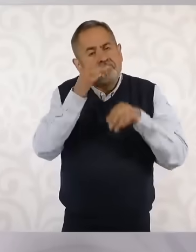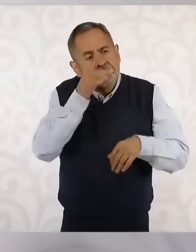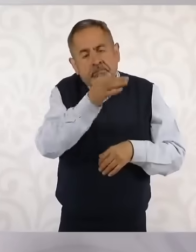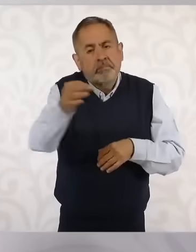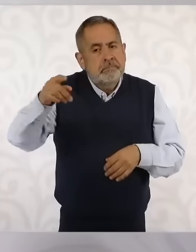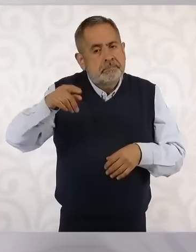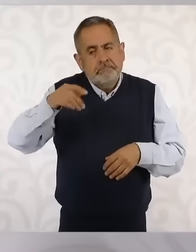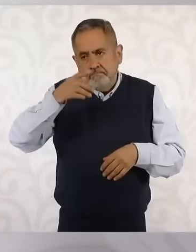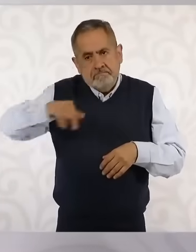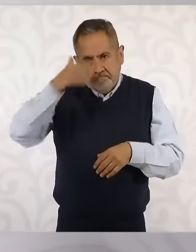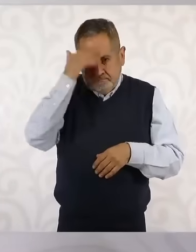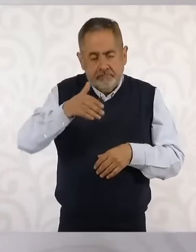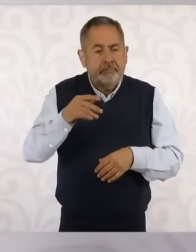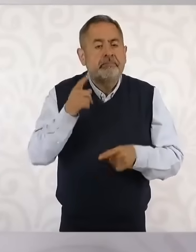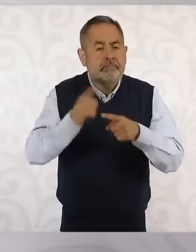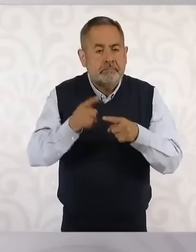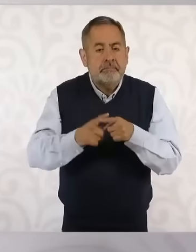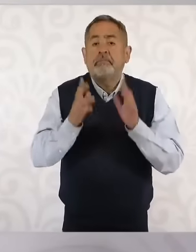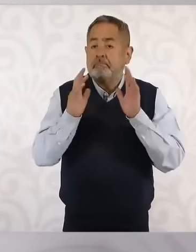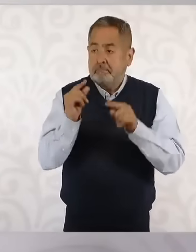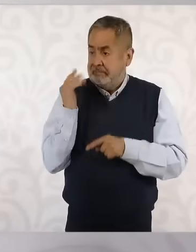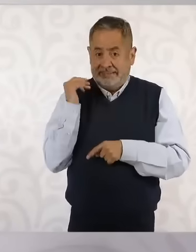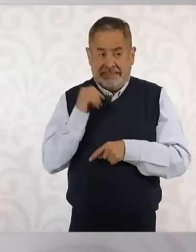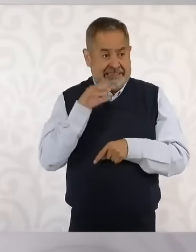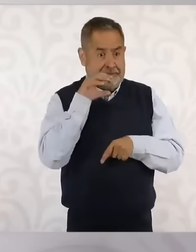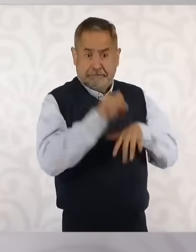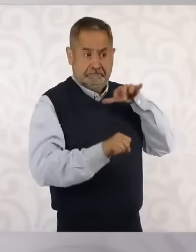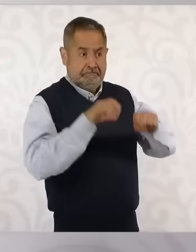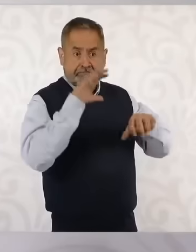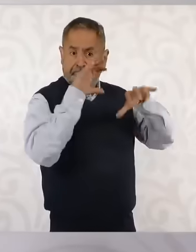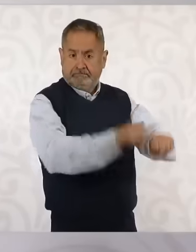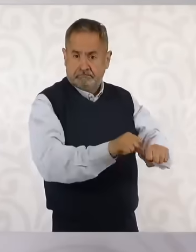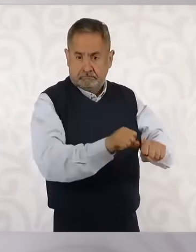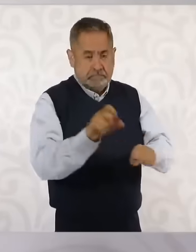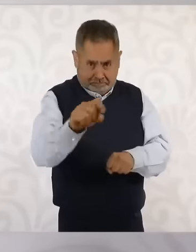sepan que ha habido detenciones recientes muy importantes relacionadas con el caso Ayotsinapa,